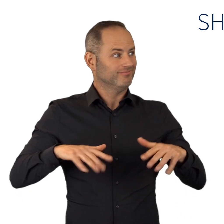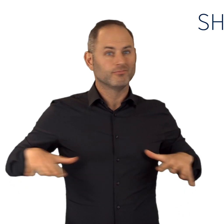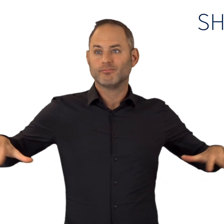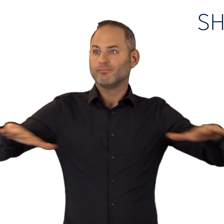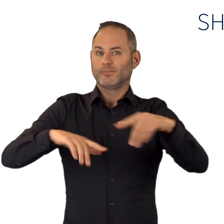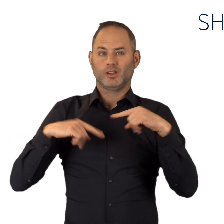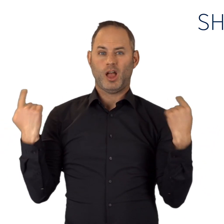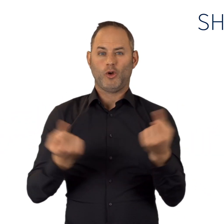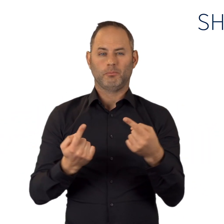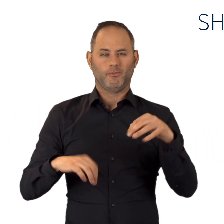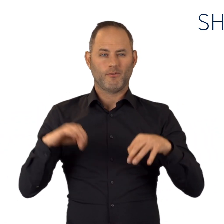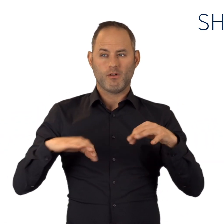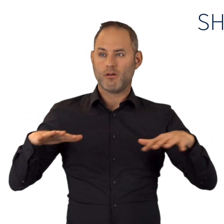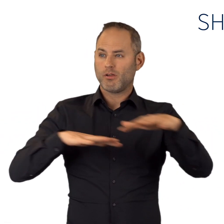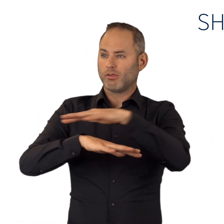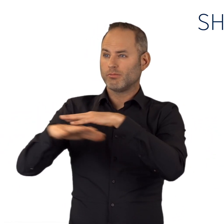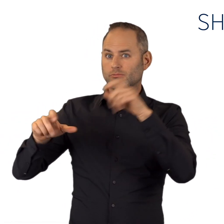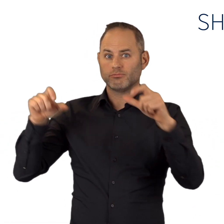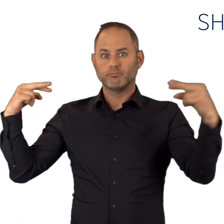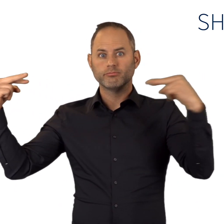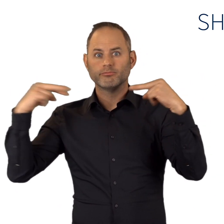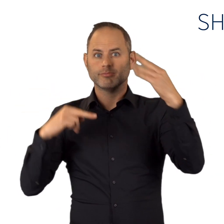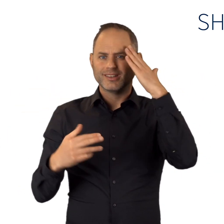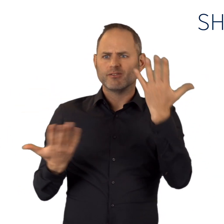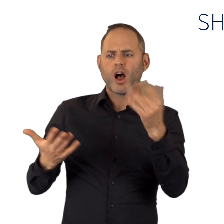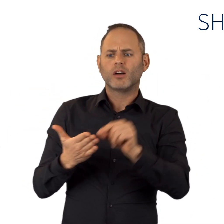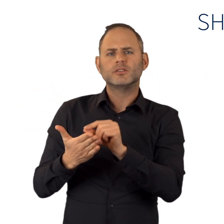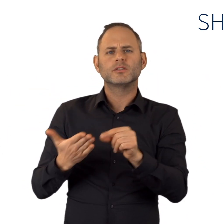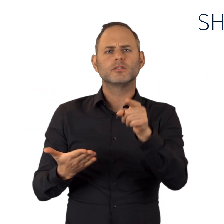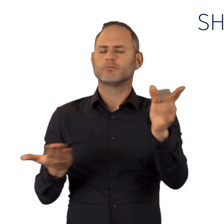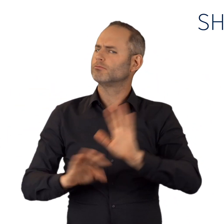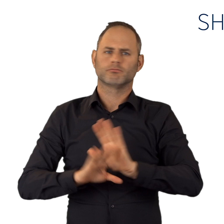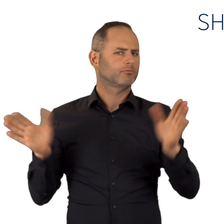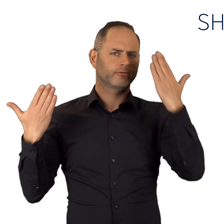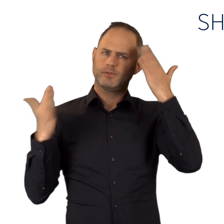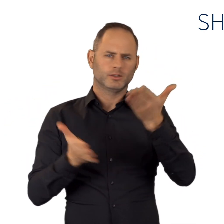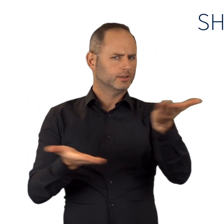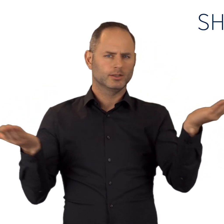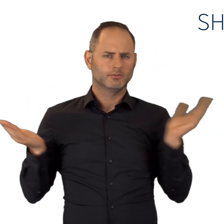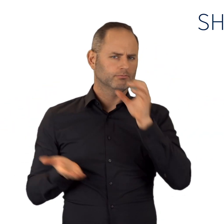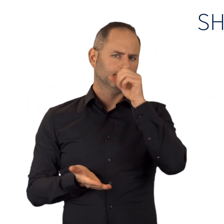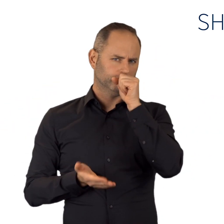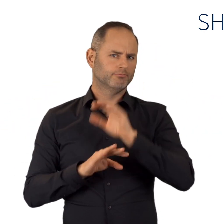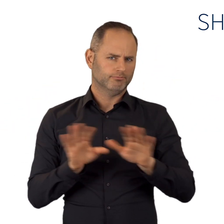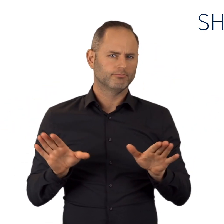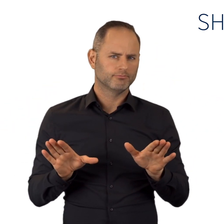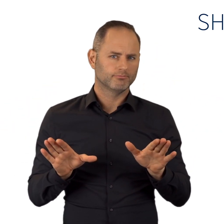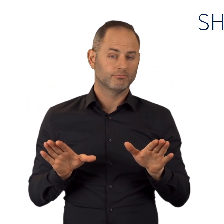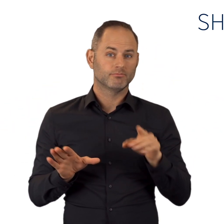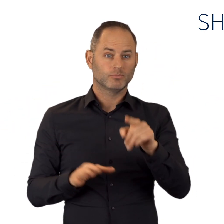Im Wahlraum darf niemand Kenntnis von ihrer oder seiner Stimmabgabe erlangen.